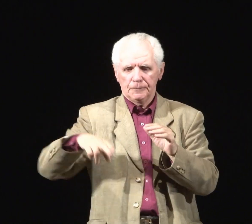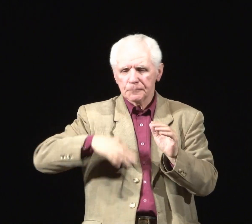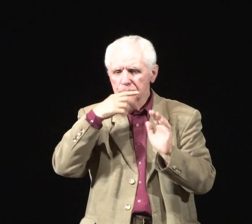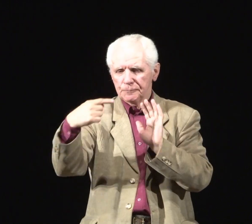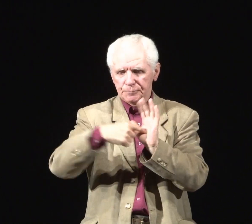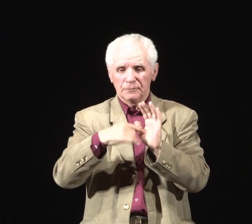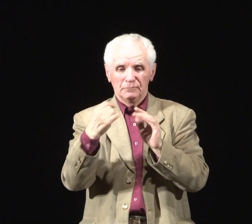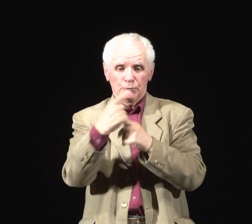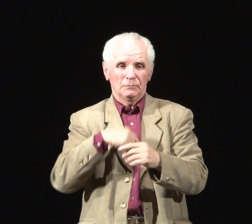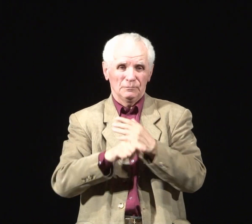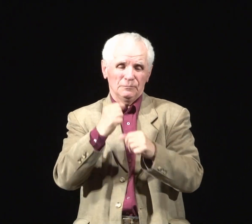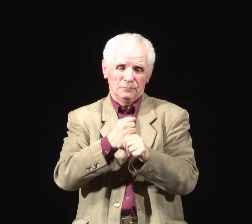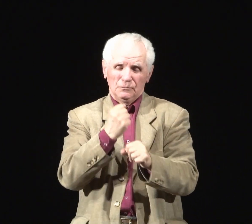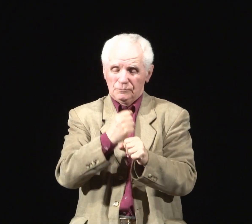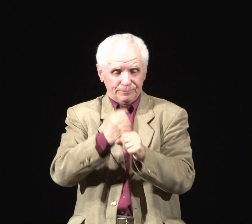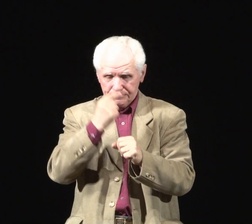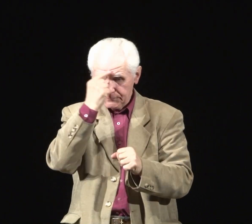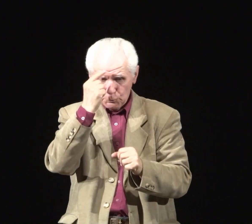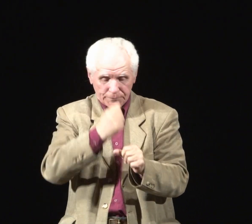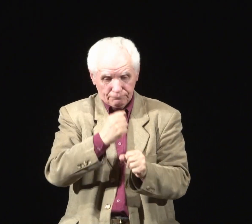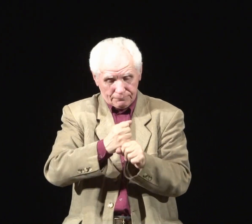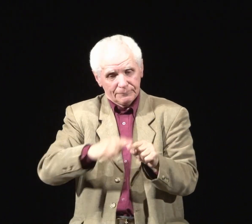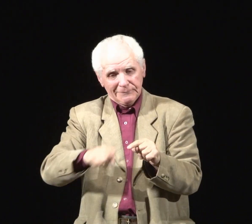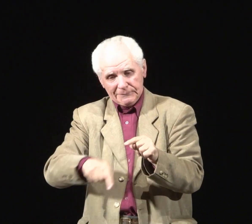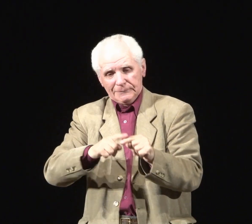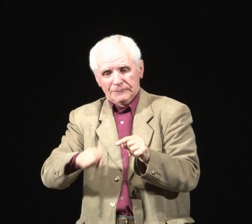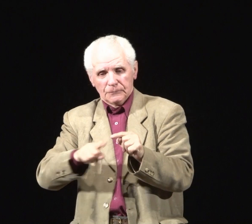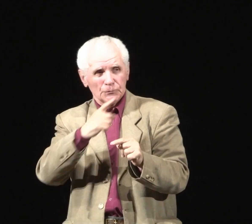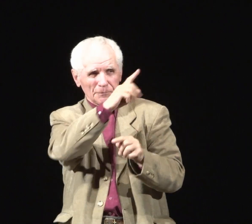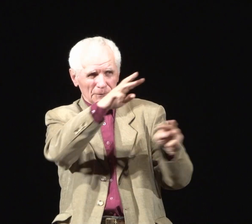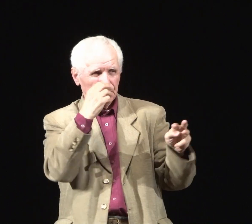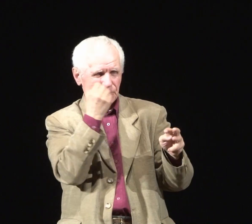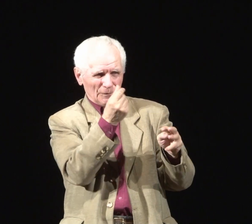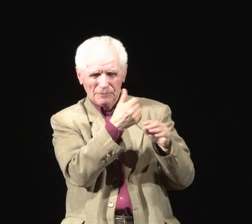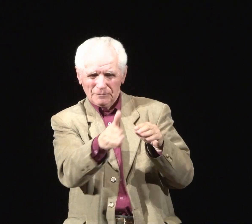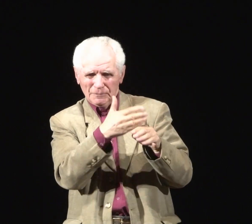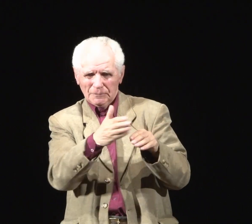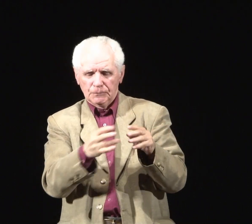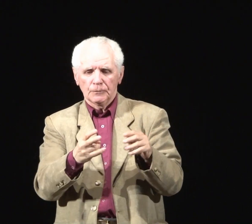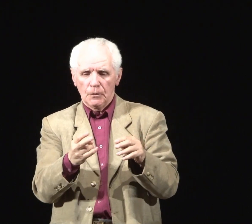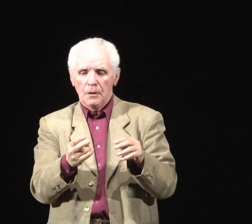Работа была напряженной, меня торопили. Москвой уже были выделены деньги...